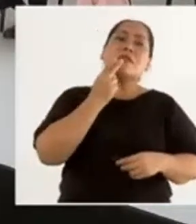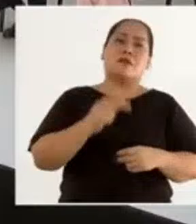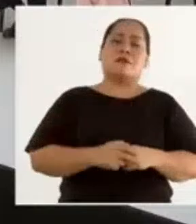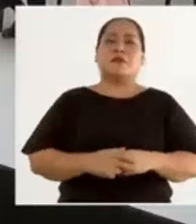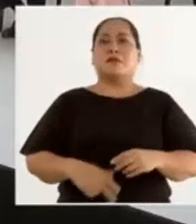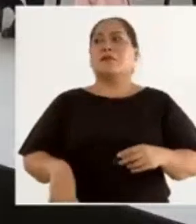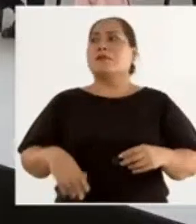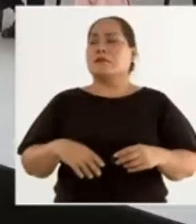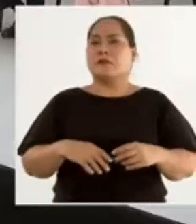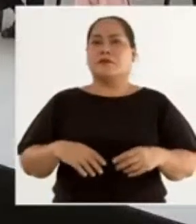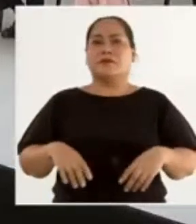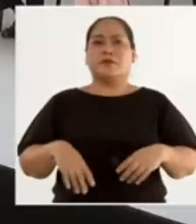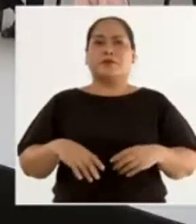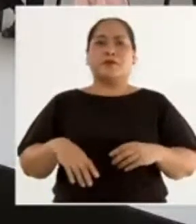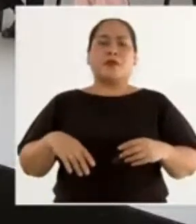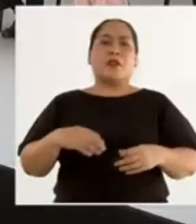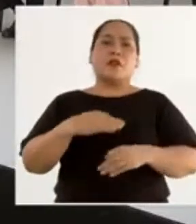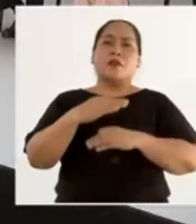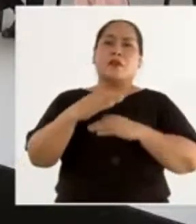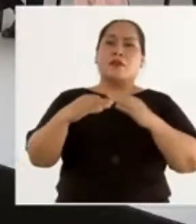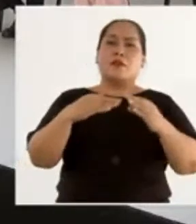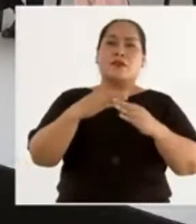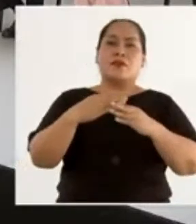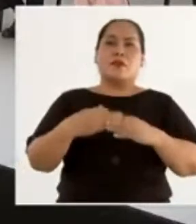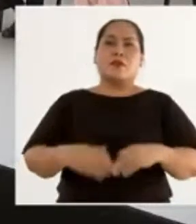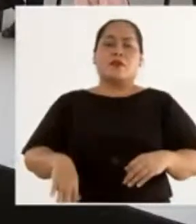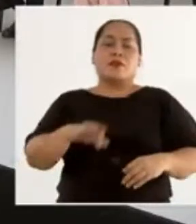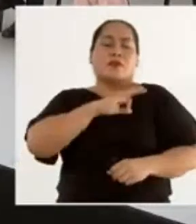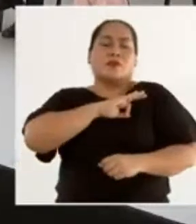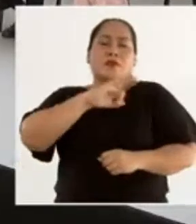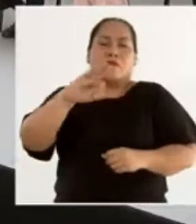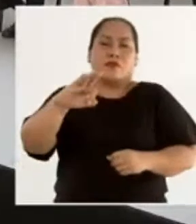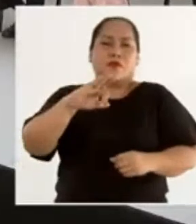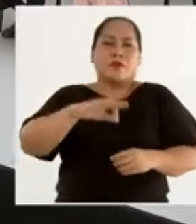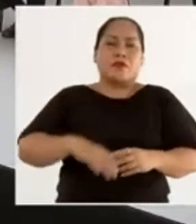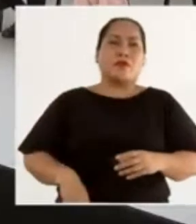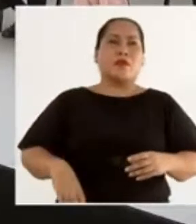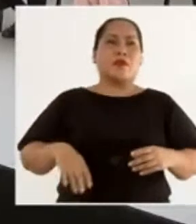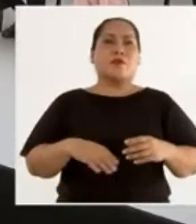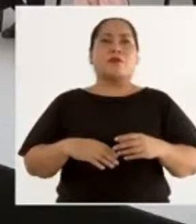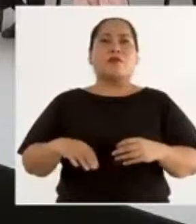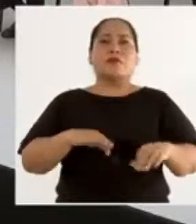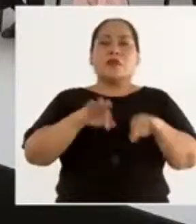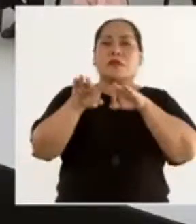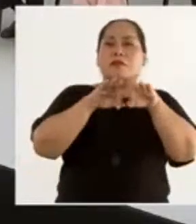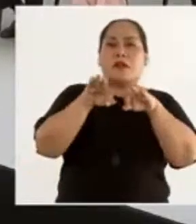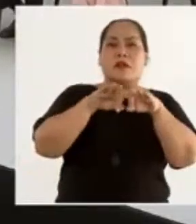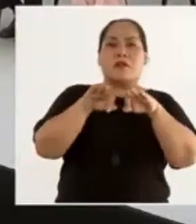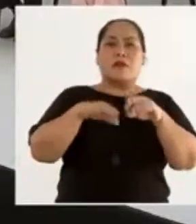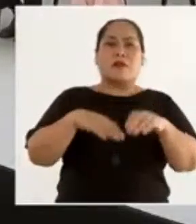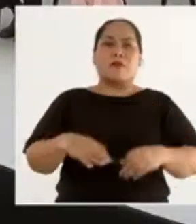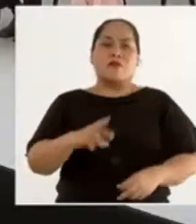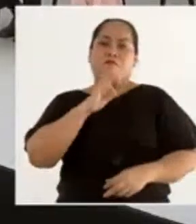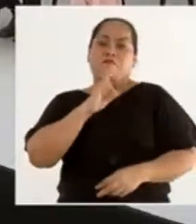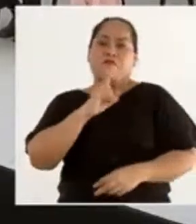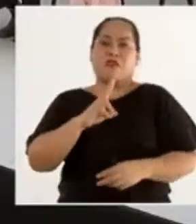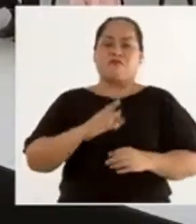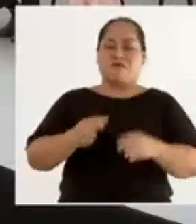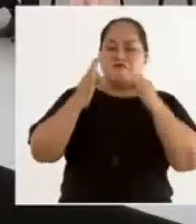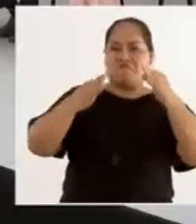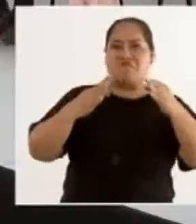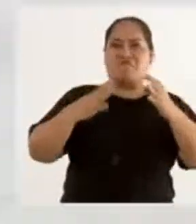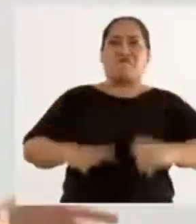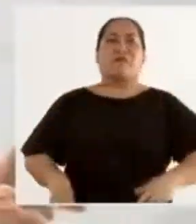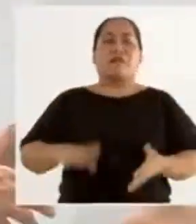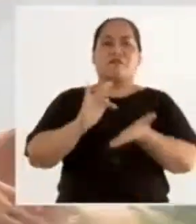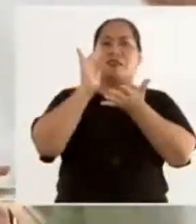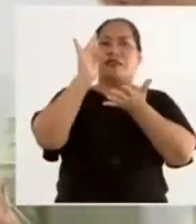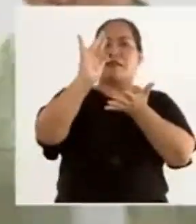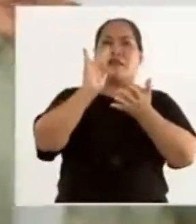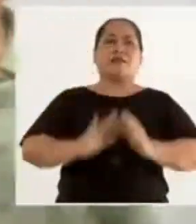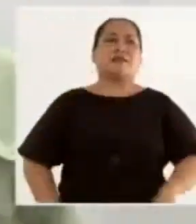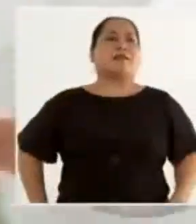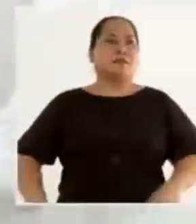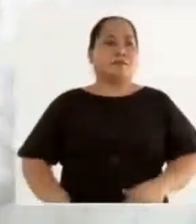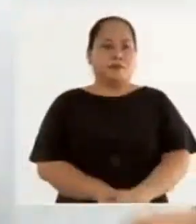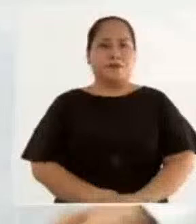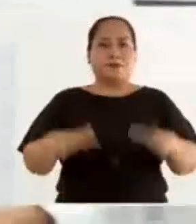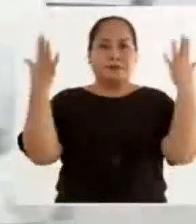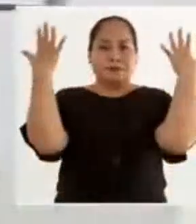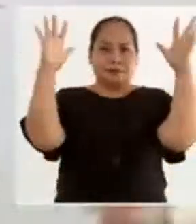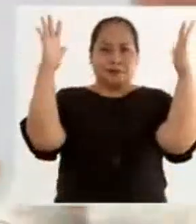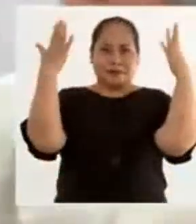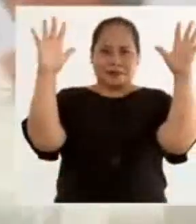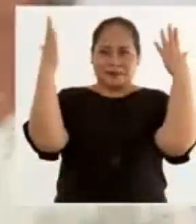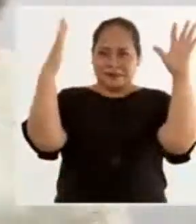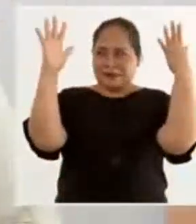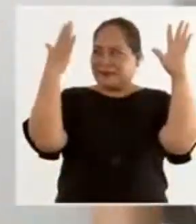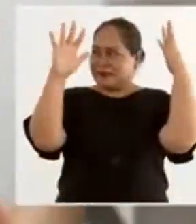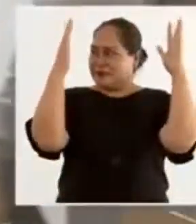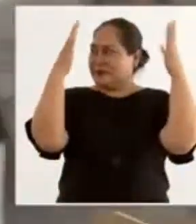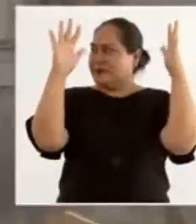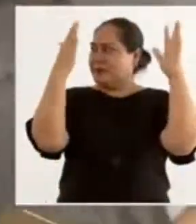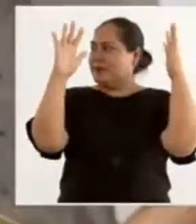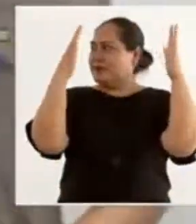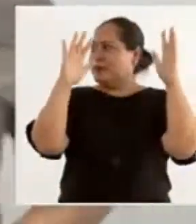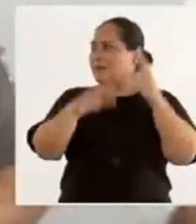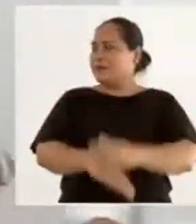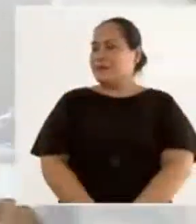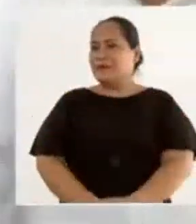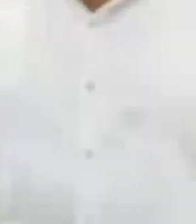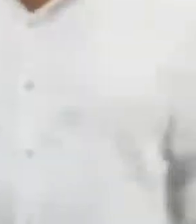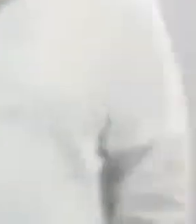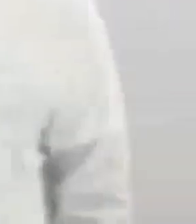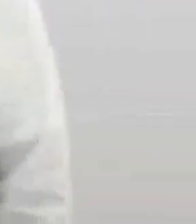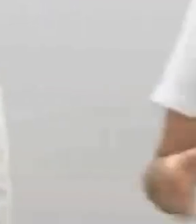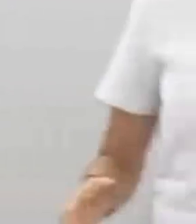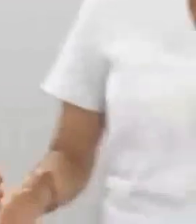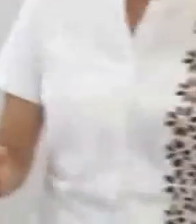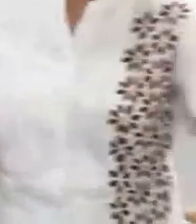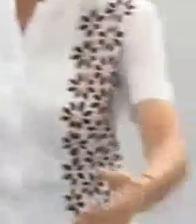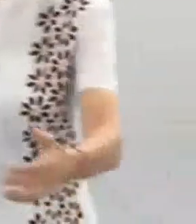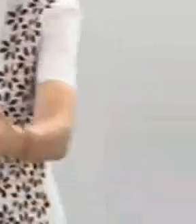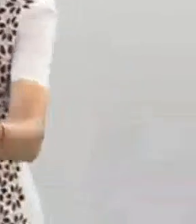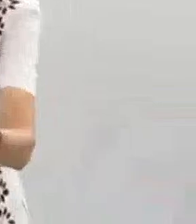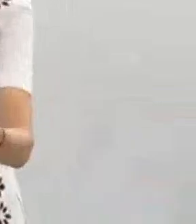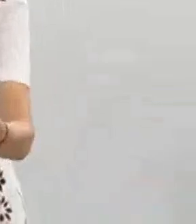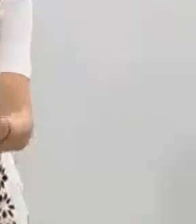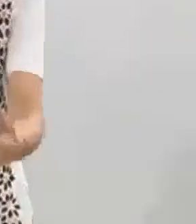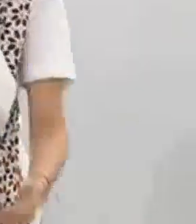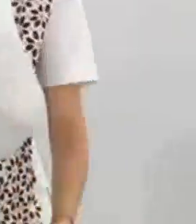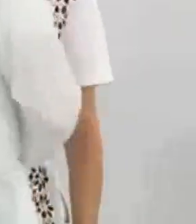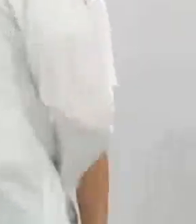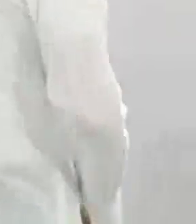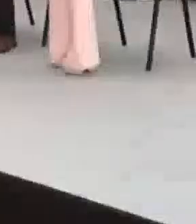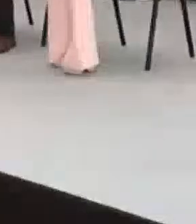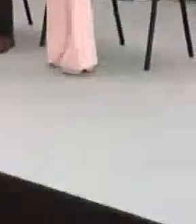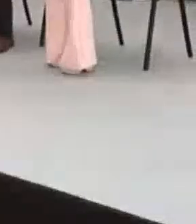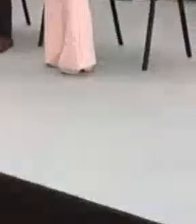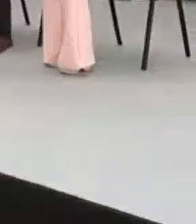científicos resolver muchos de los problemas digestivos. Muchas gracias y felicidades.